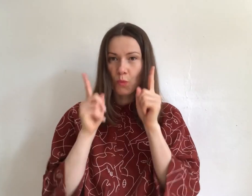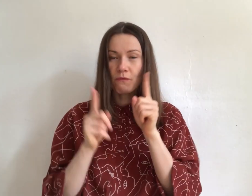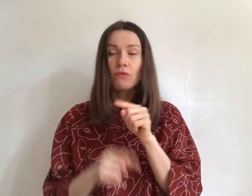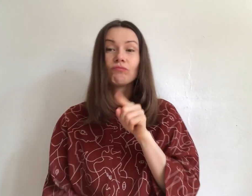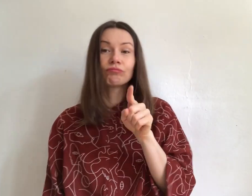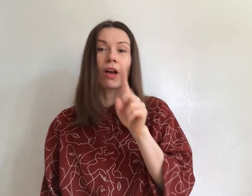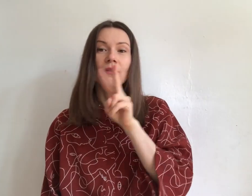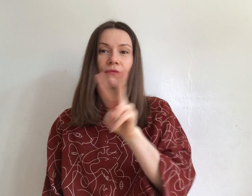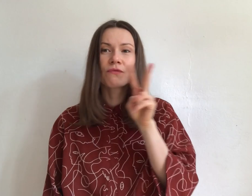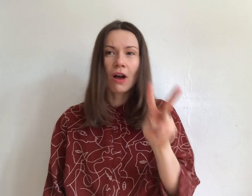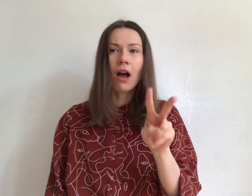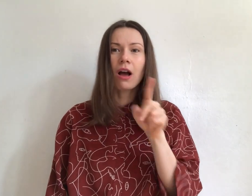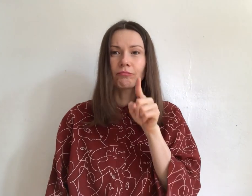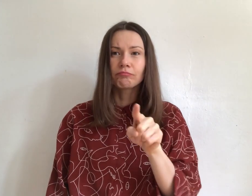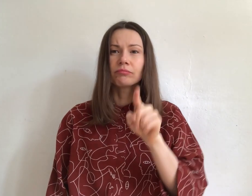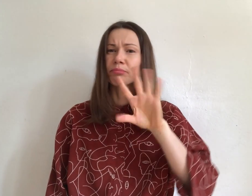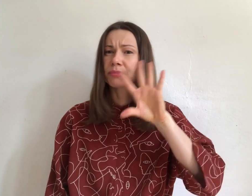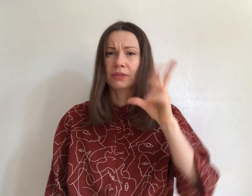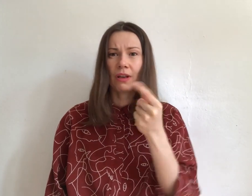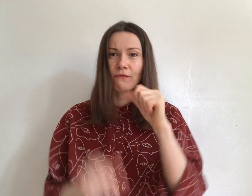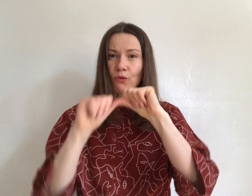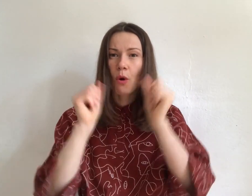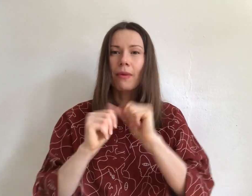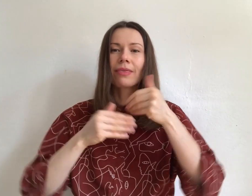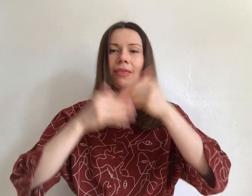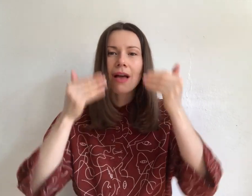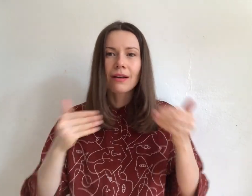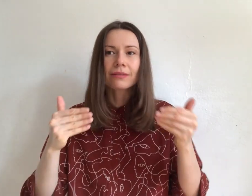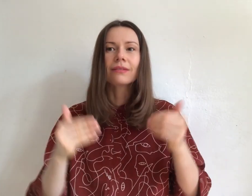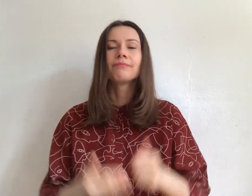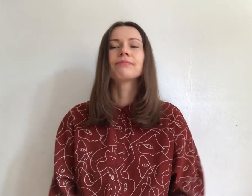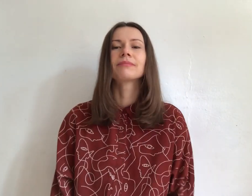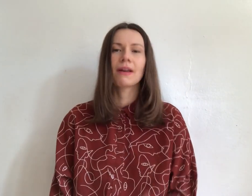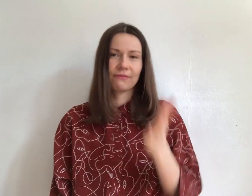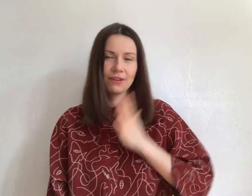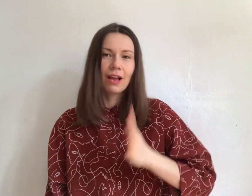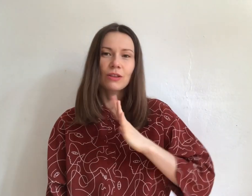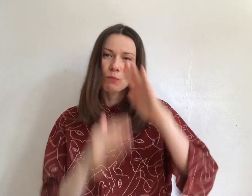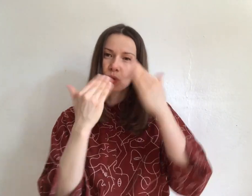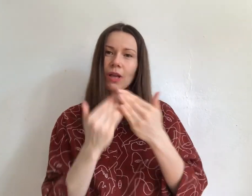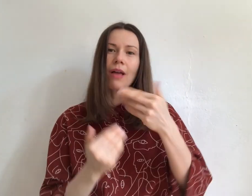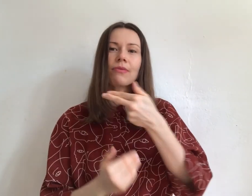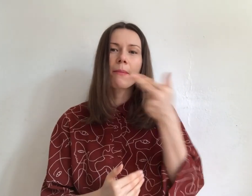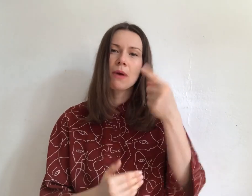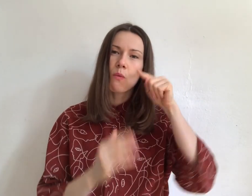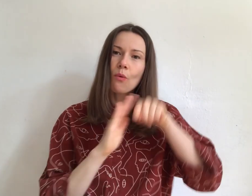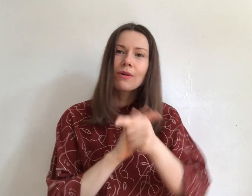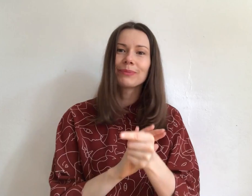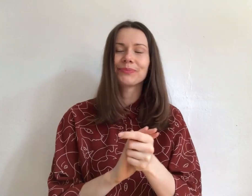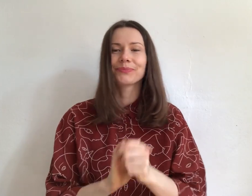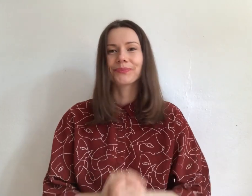Uważam, że VV to piękna forma teatralna i warto przybliżać temat.